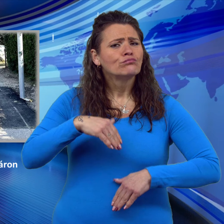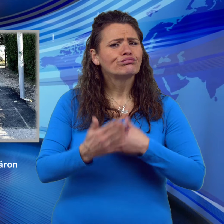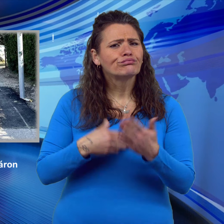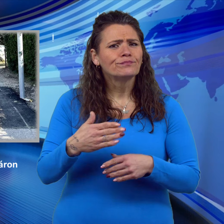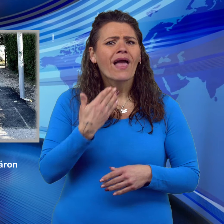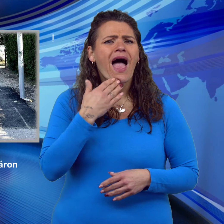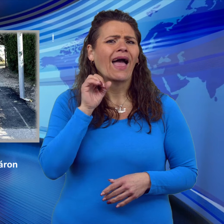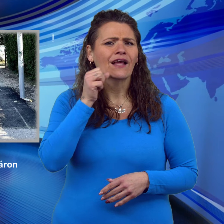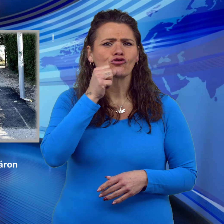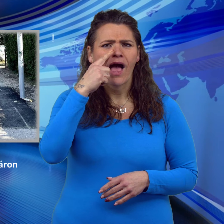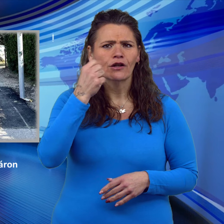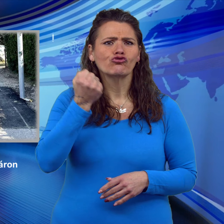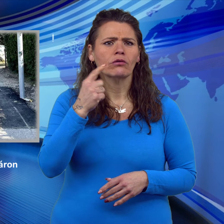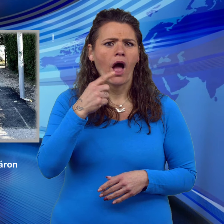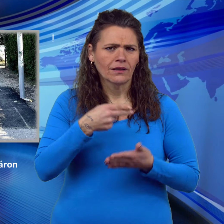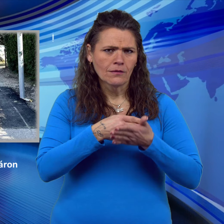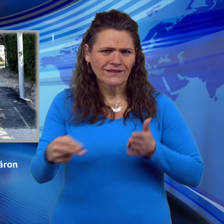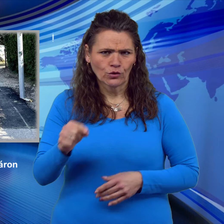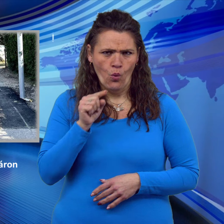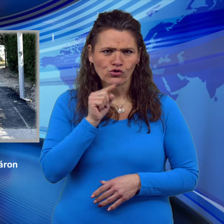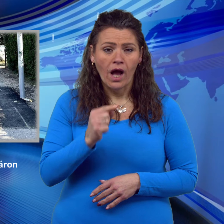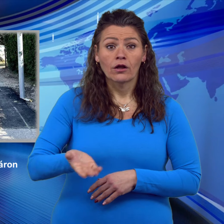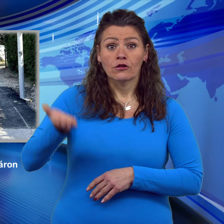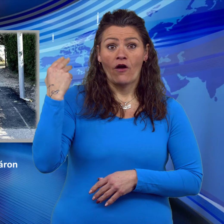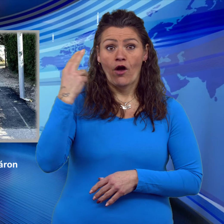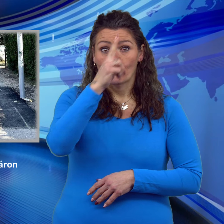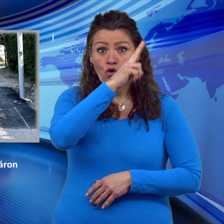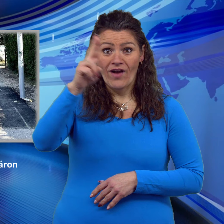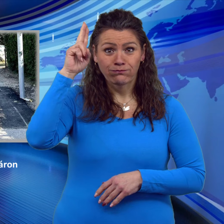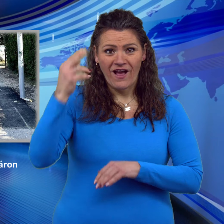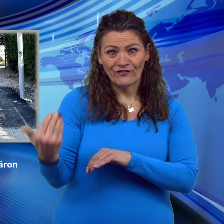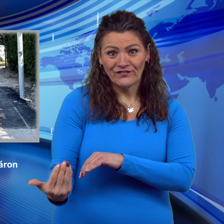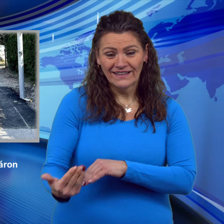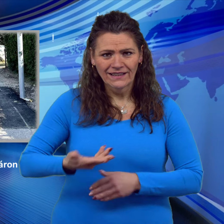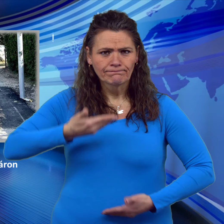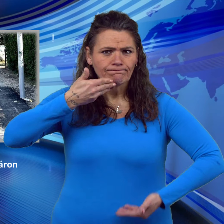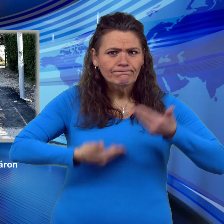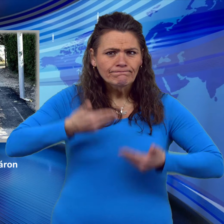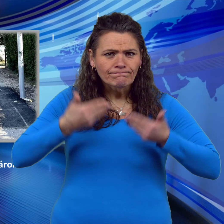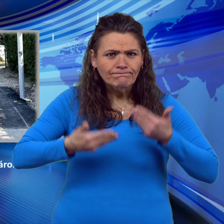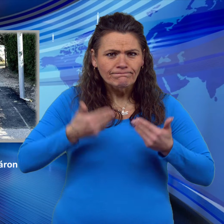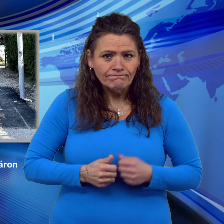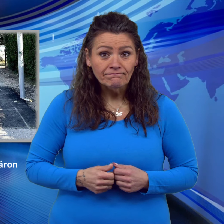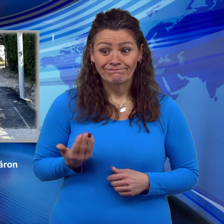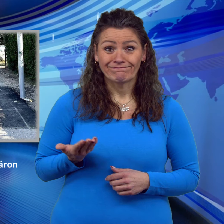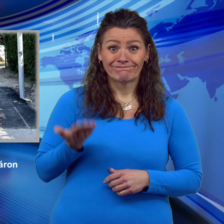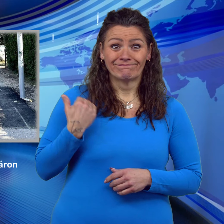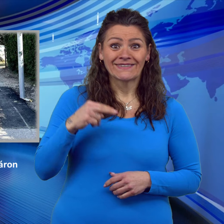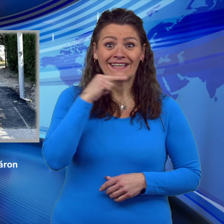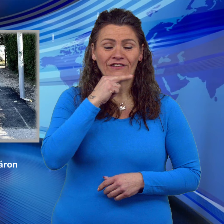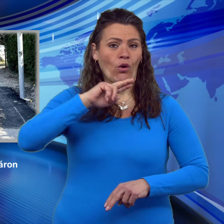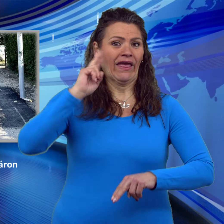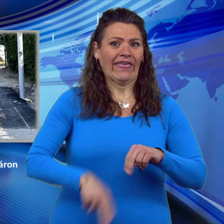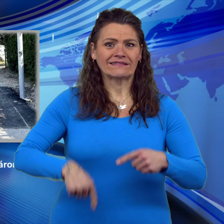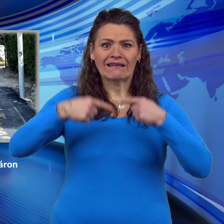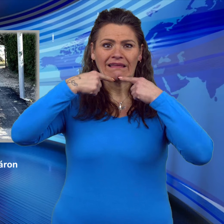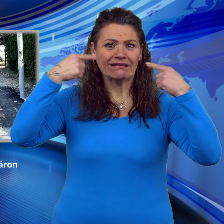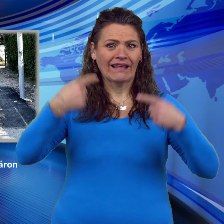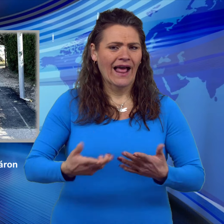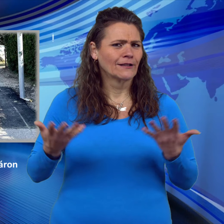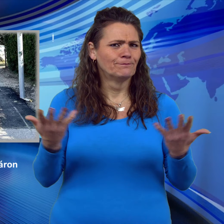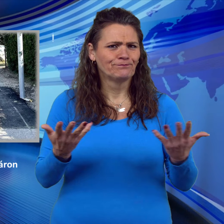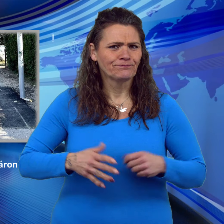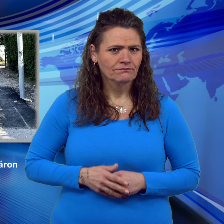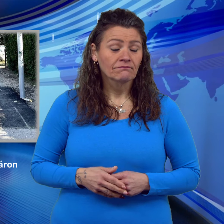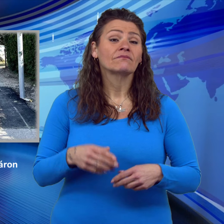November végén az eisenstadti bíróság tárgyalta is a beadványt, hétfőn megkapták az ítéletet: